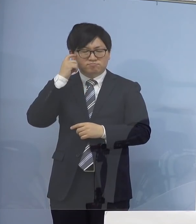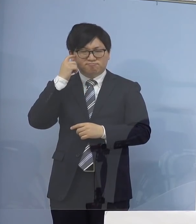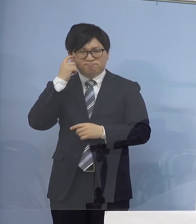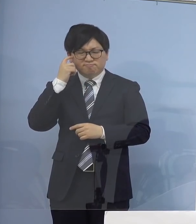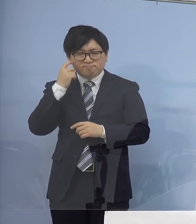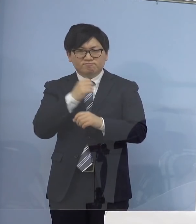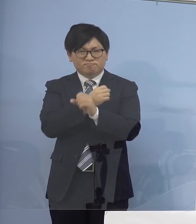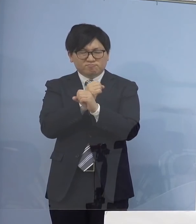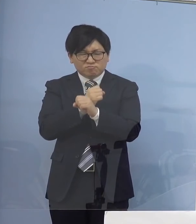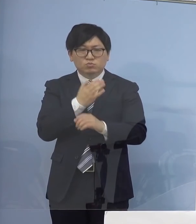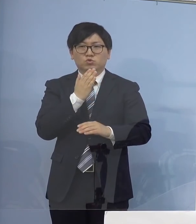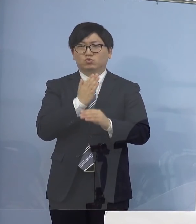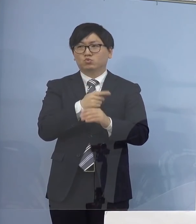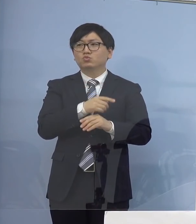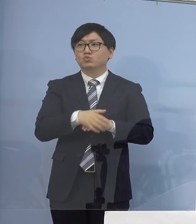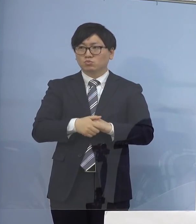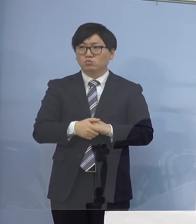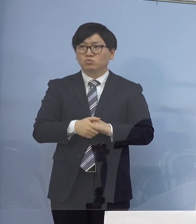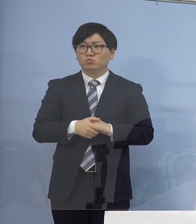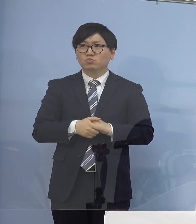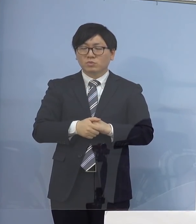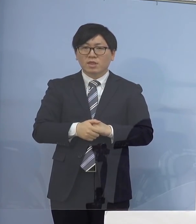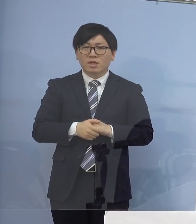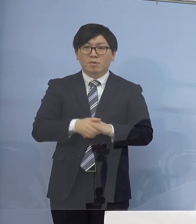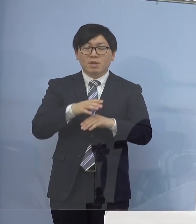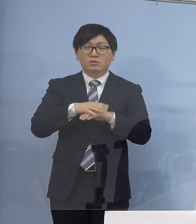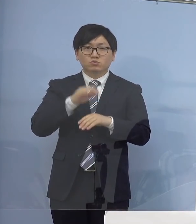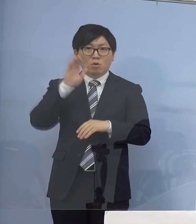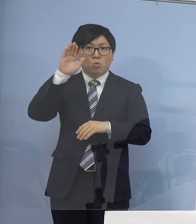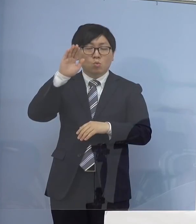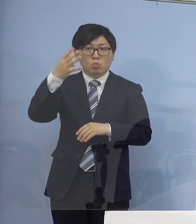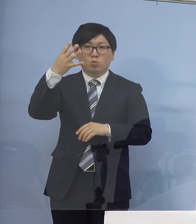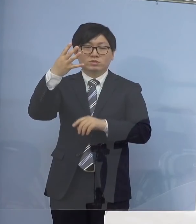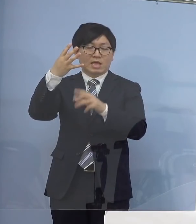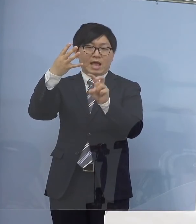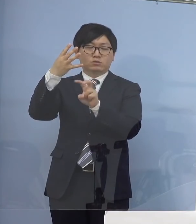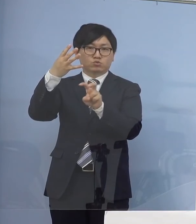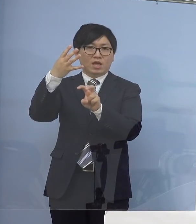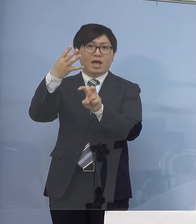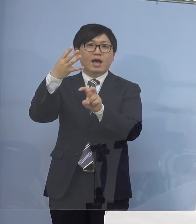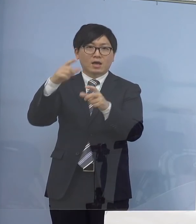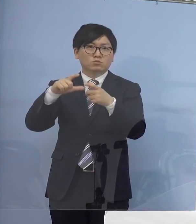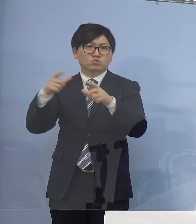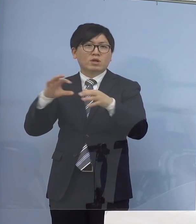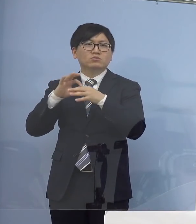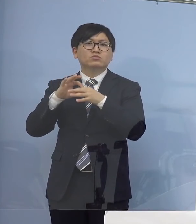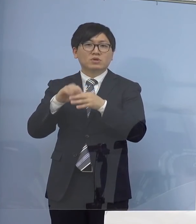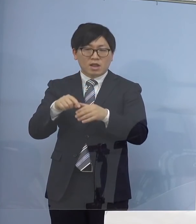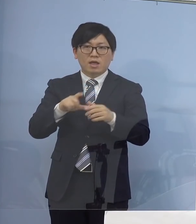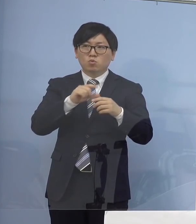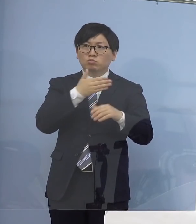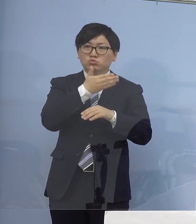まずは20日に向けて 20日にはですから徳島県としてのコロナ対策本部